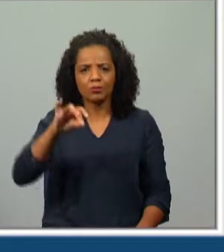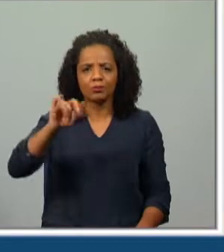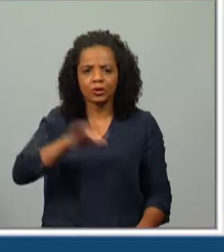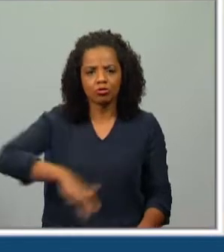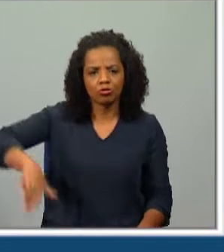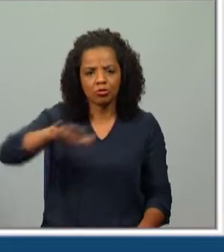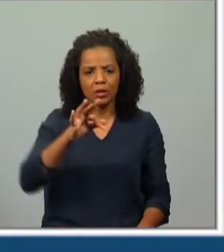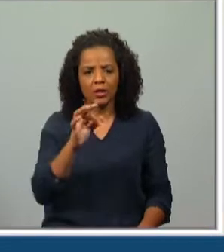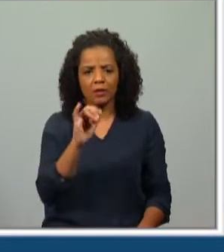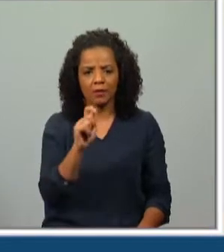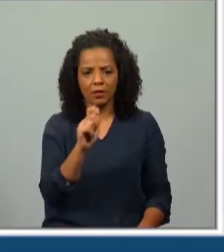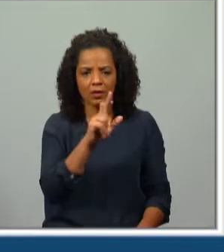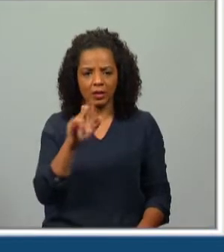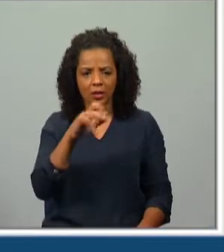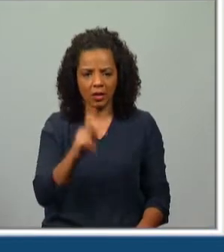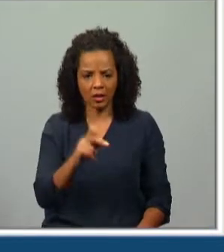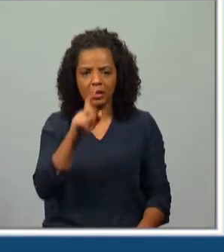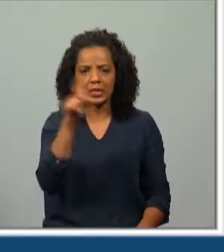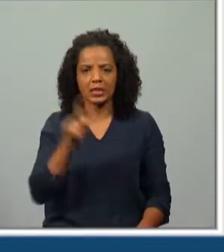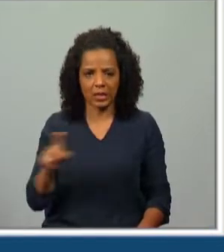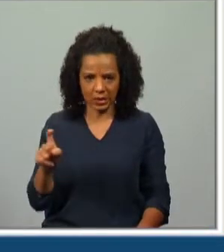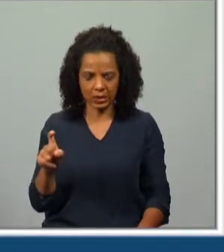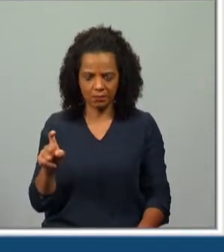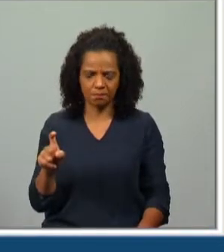a pergunta que eu estou a fazer a seguir como é que isto pode acontecer na cama 我接下來要問的問題這怎麼會發生在床上